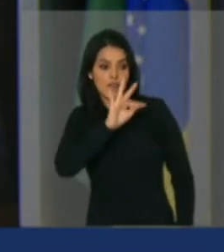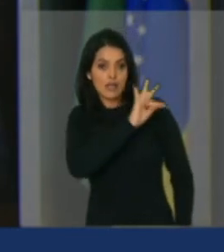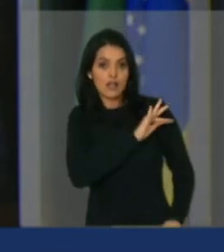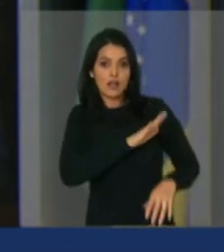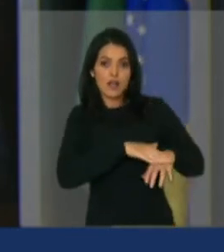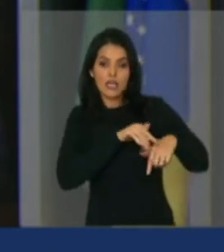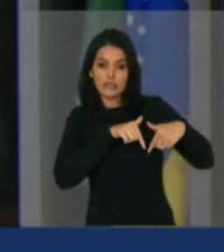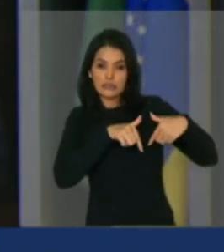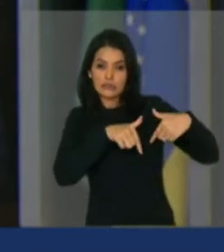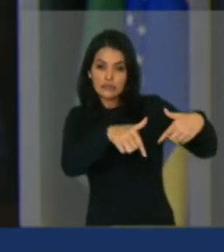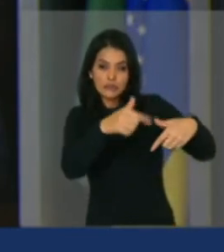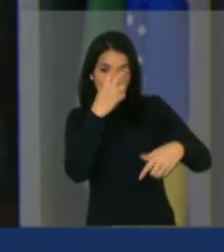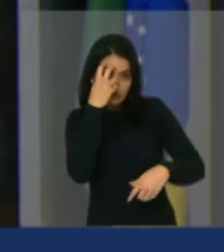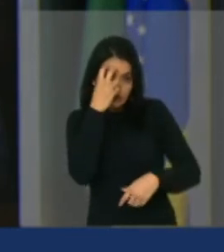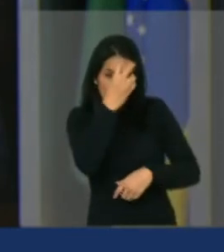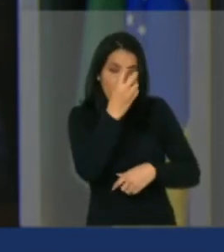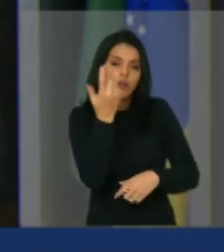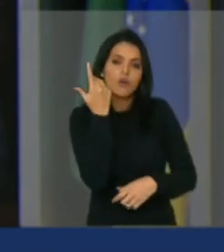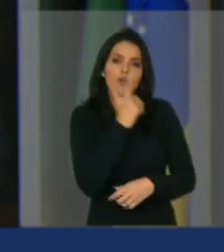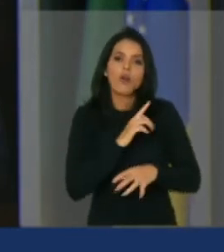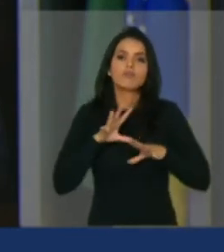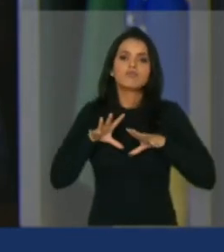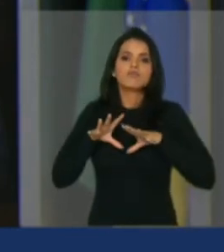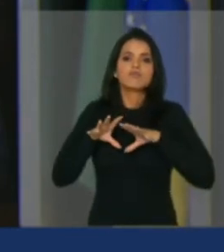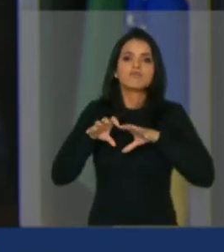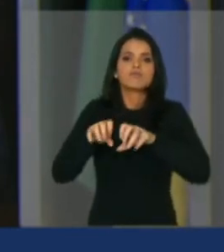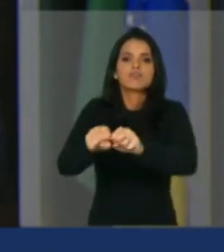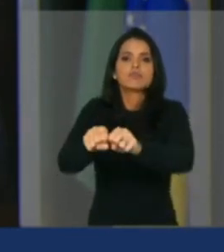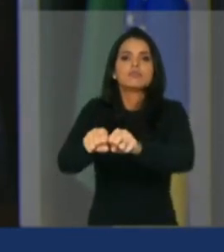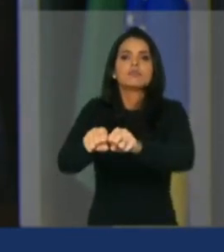DE INTELIGÊNCIA CONSEGUIU APREENDER APROXIMADAMENTE 1500 QUILOS DE COCAÍNA, QUE TINHA